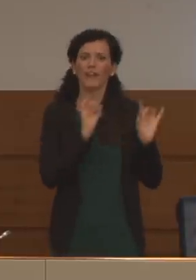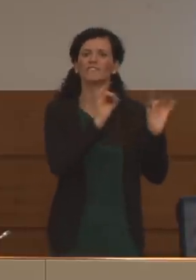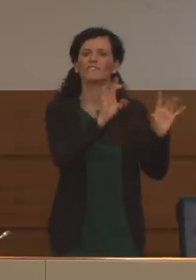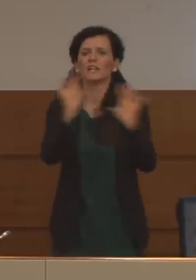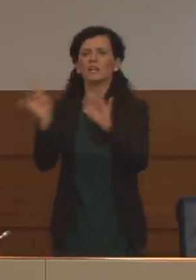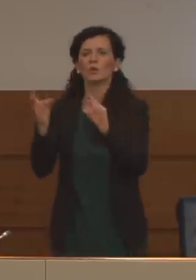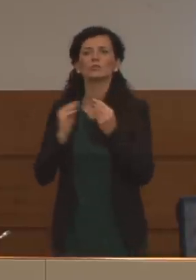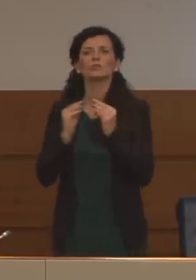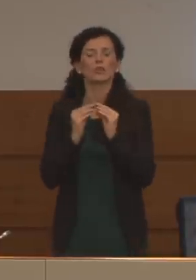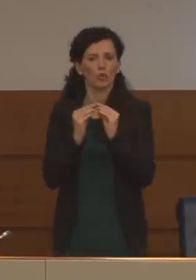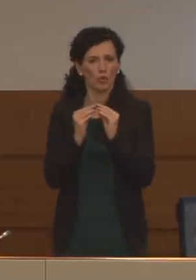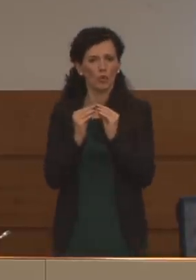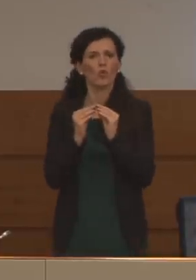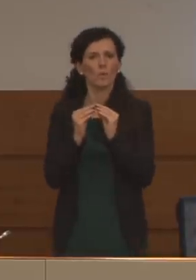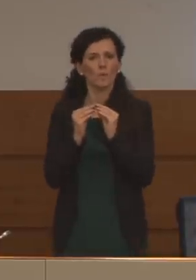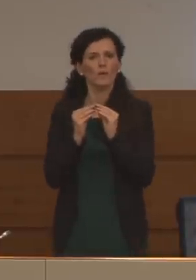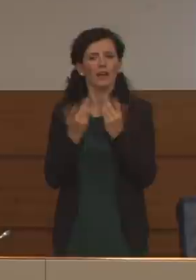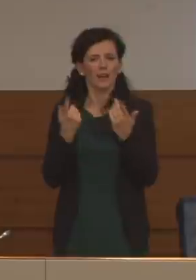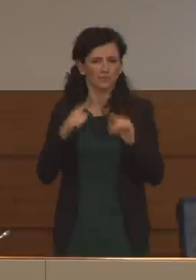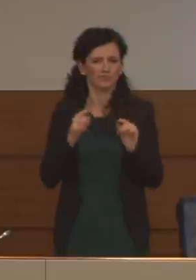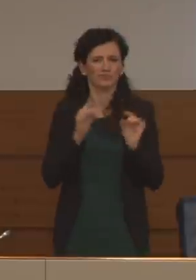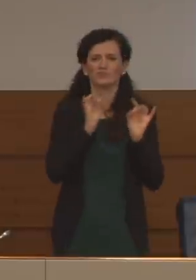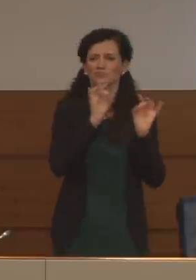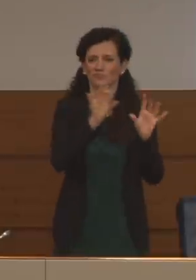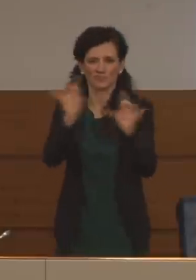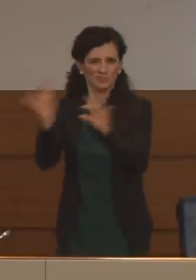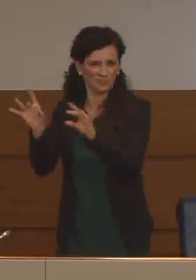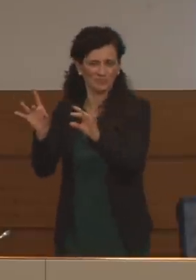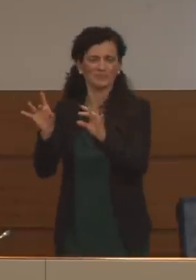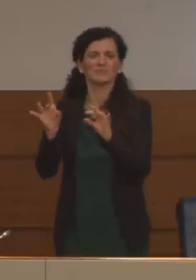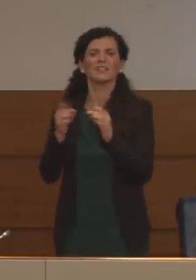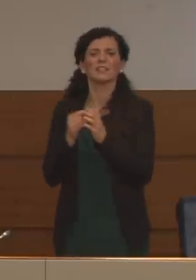droplet (goccioline di saliva nebulizzate) e questo è un primo elemento importante, l'altro mezzo